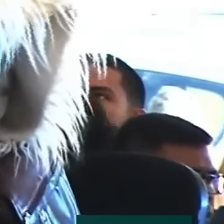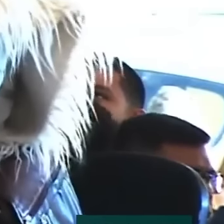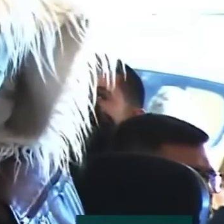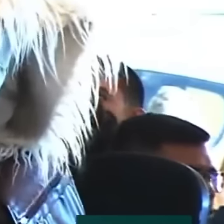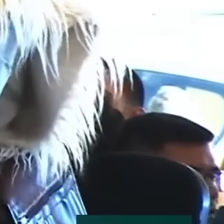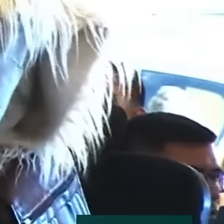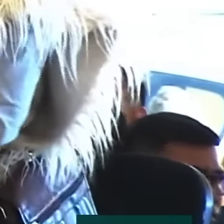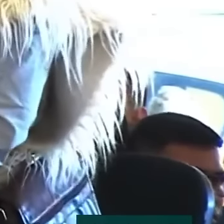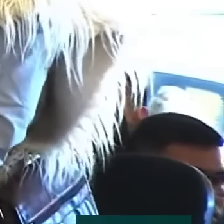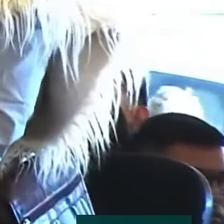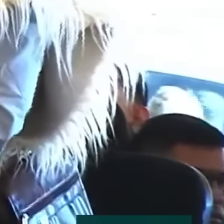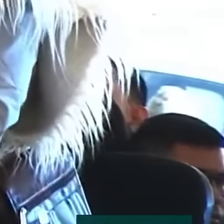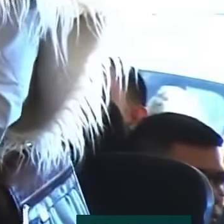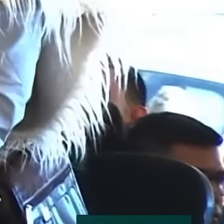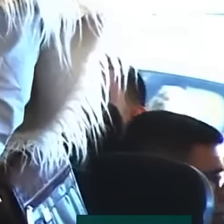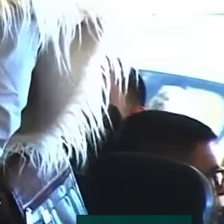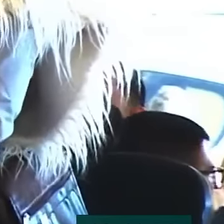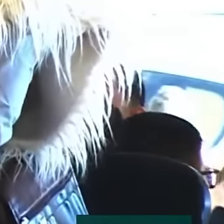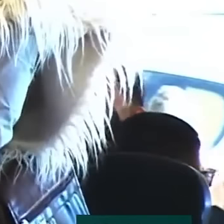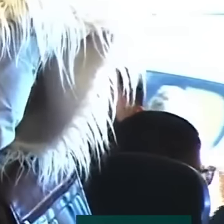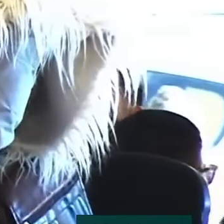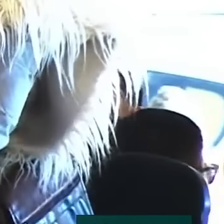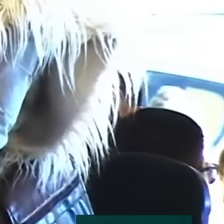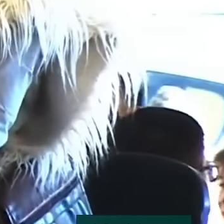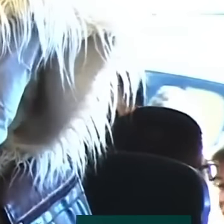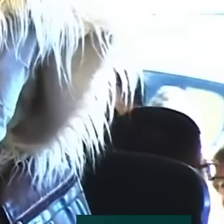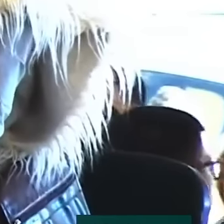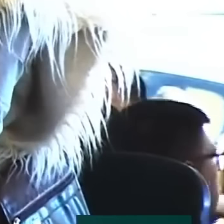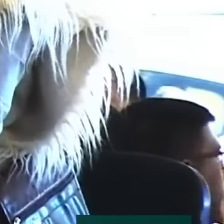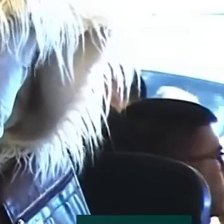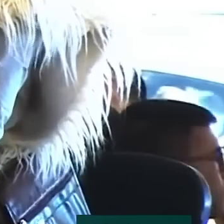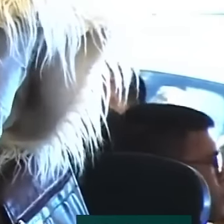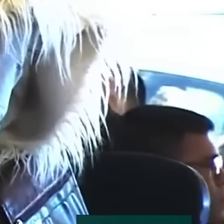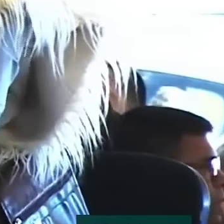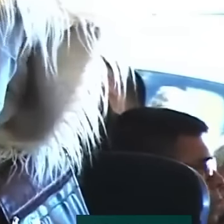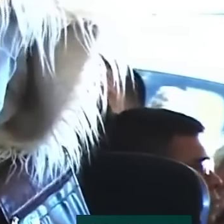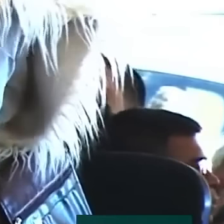Alanel